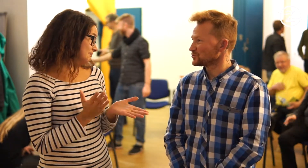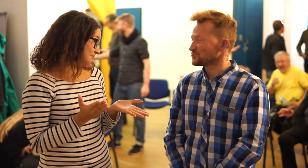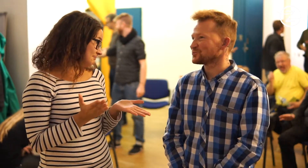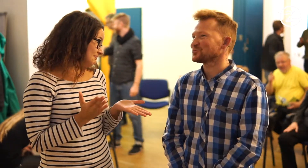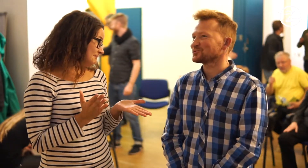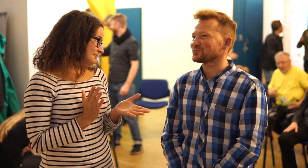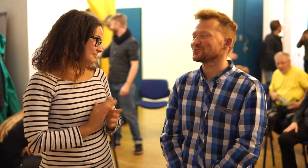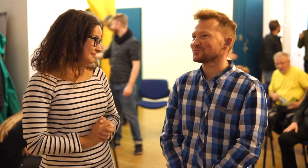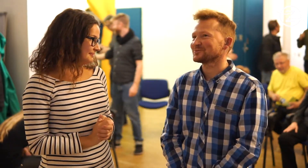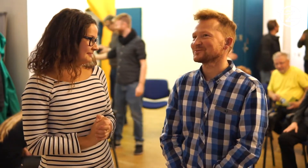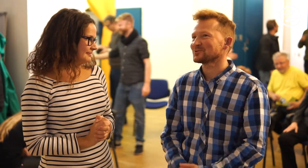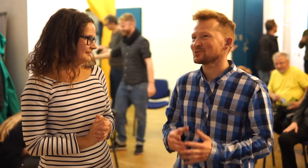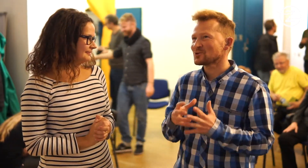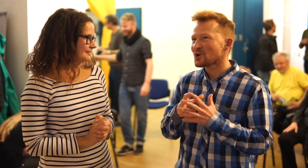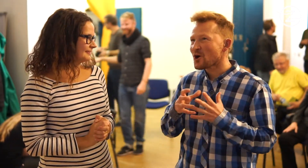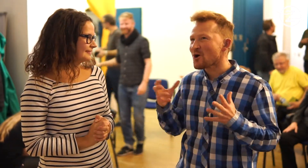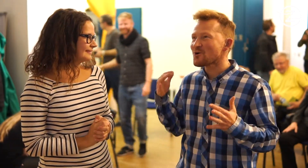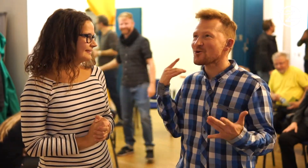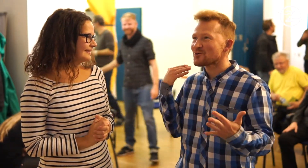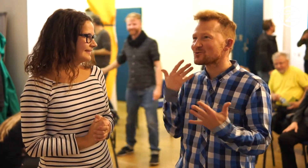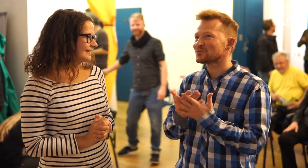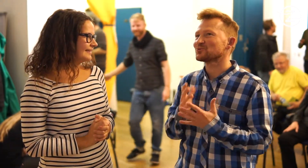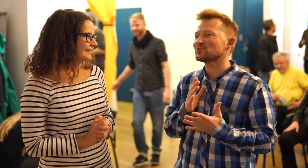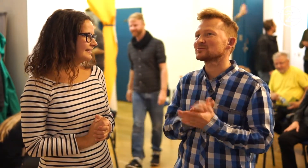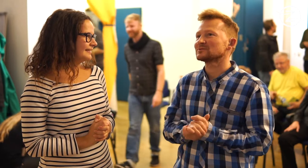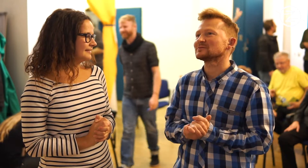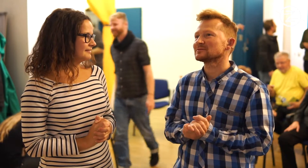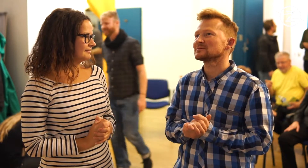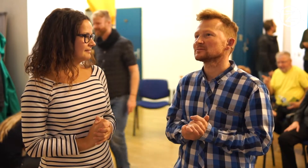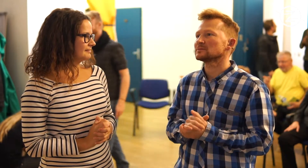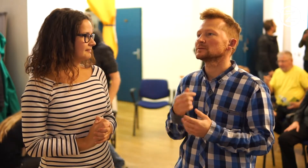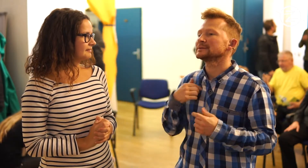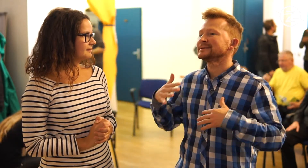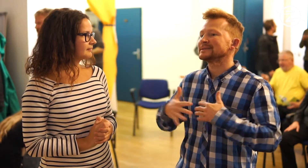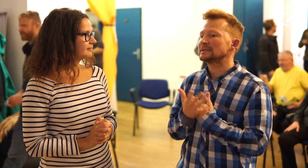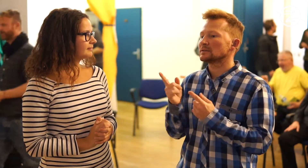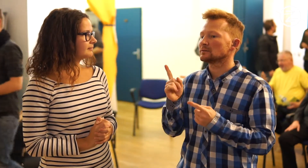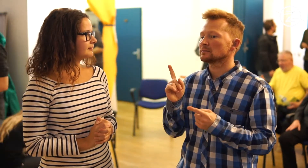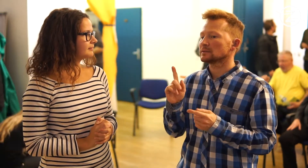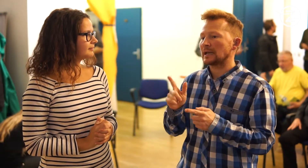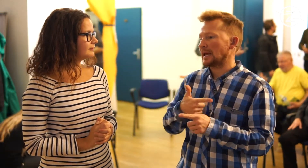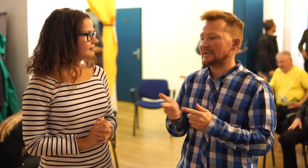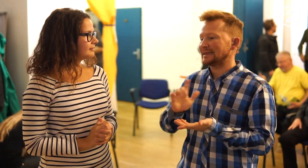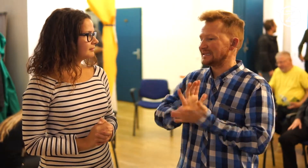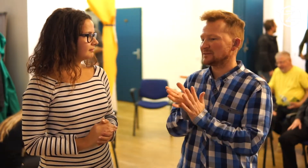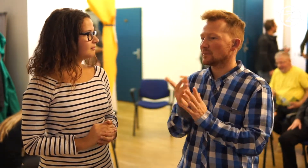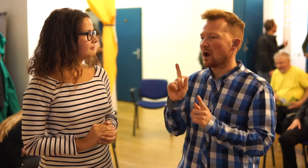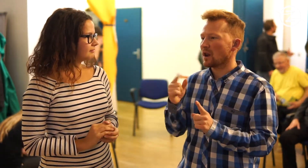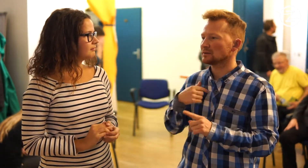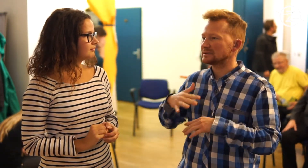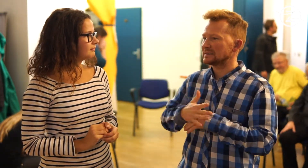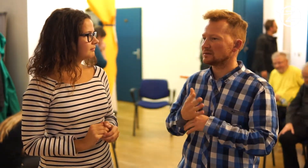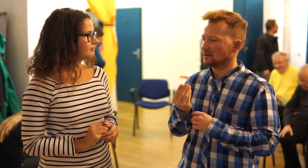Neřekl bych, že mě za dobu, co pracuju, někdo diskriminoval. Spíš jsem se v zaměstnání cítil sám.